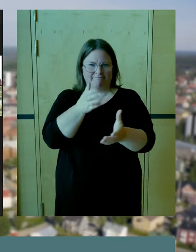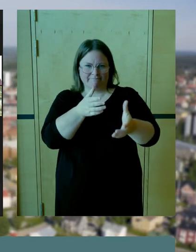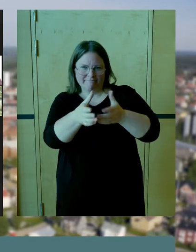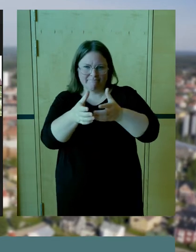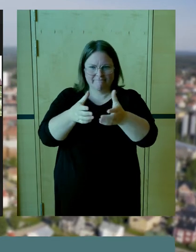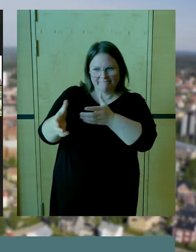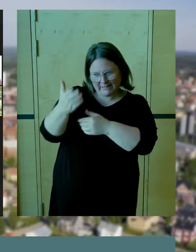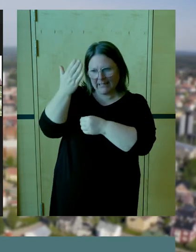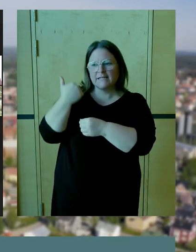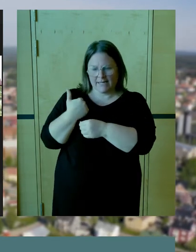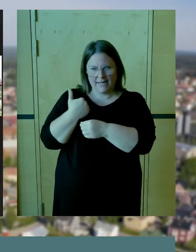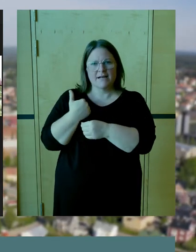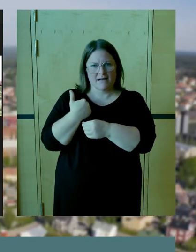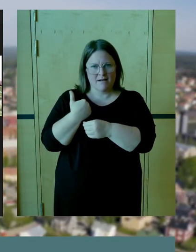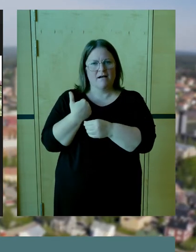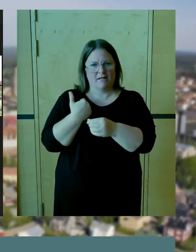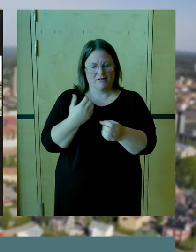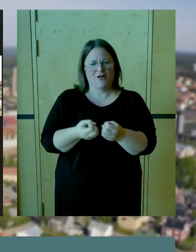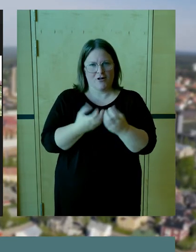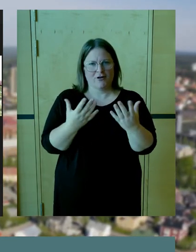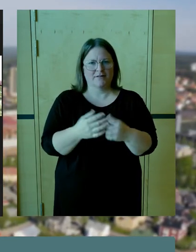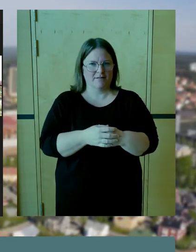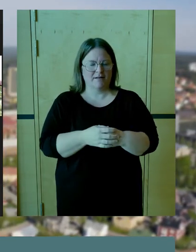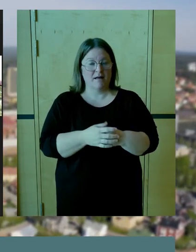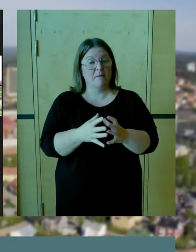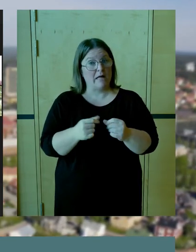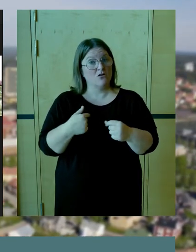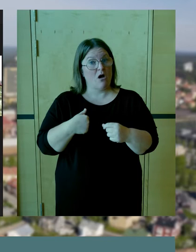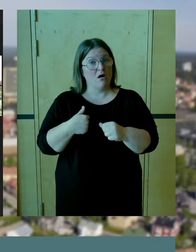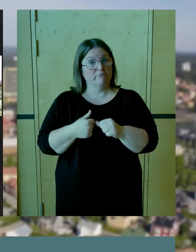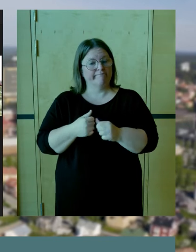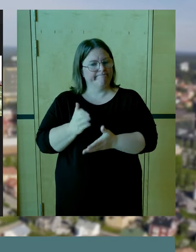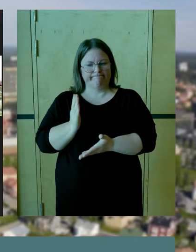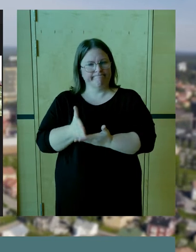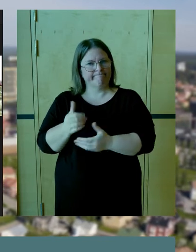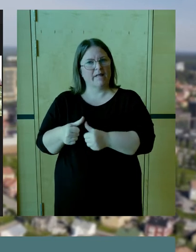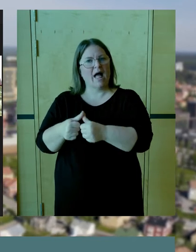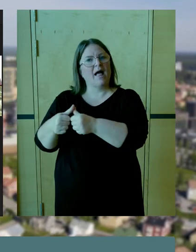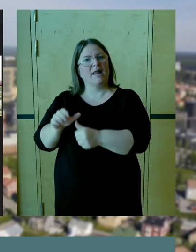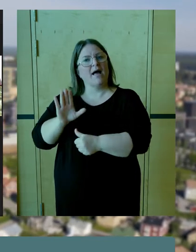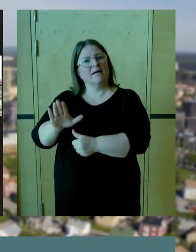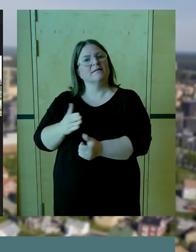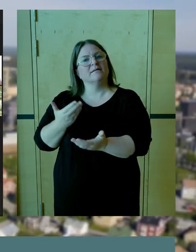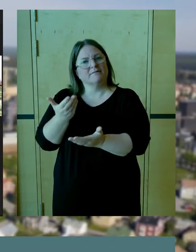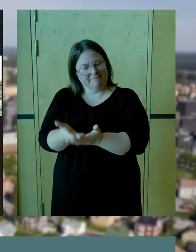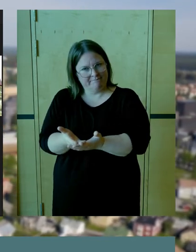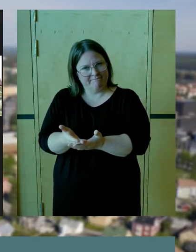Men jag vidhåller alliansens kyrkan Jag stannar här tack Tack ska du ha